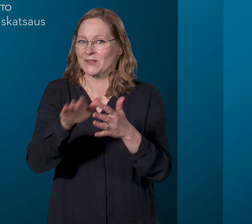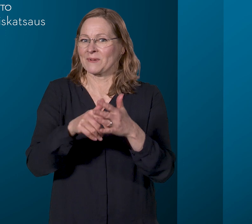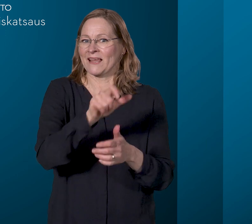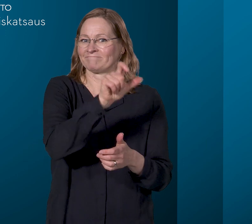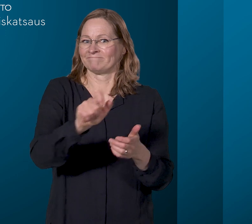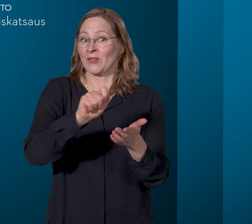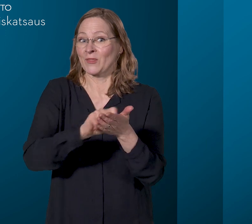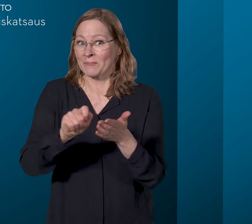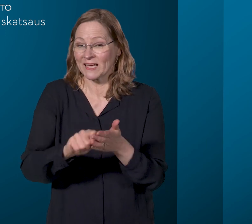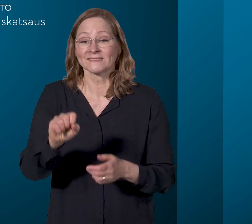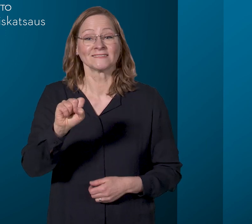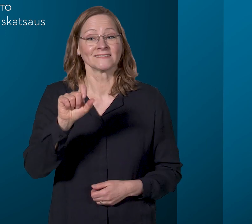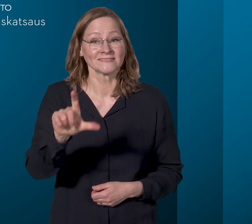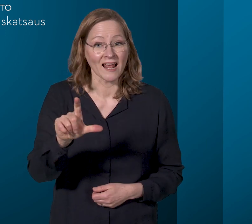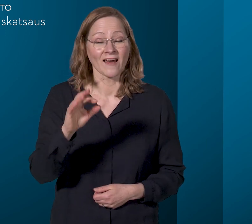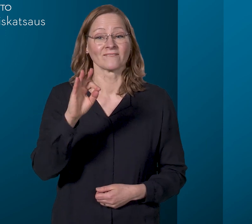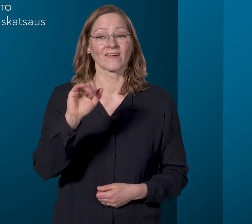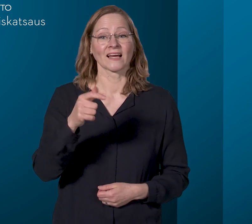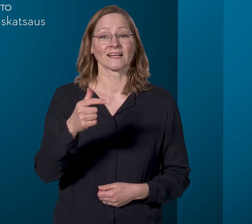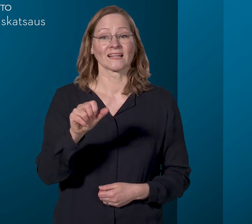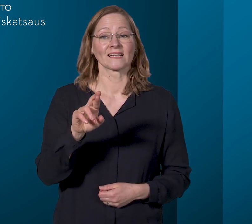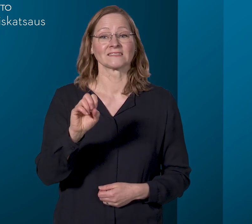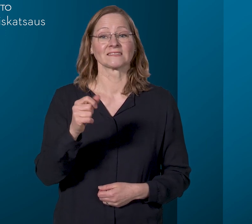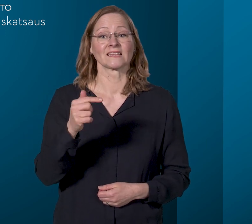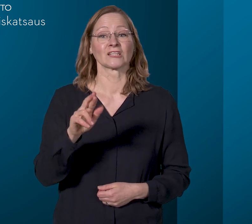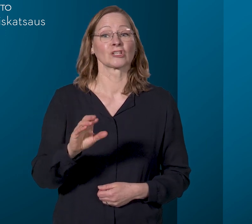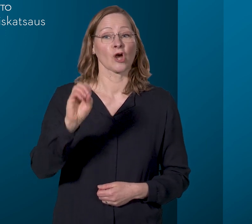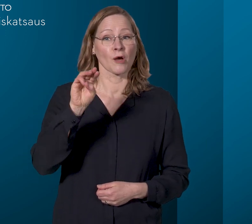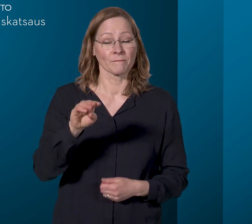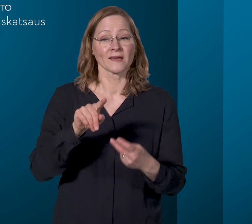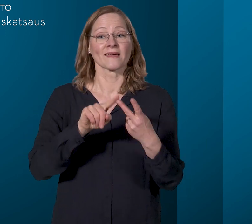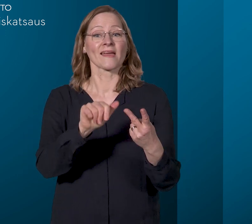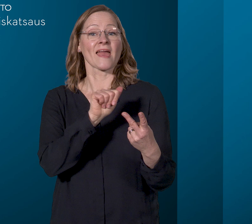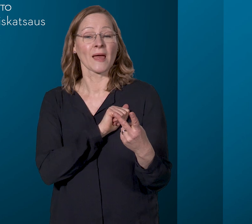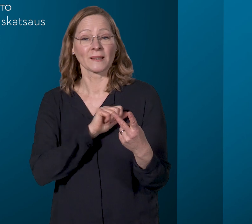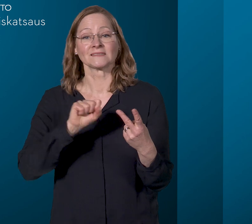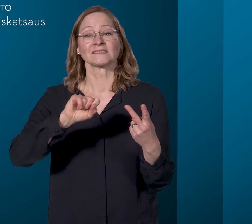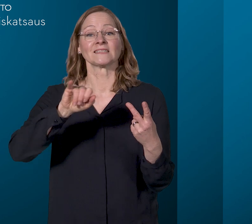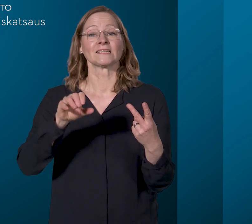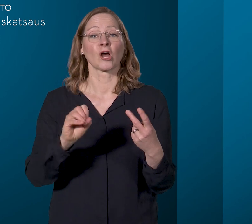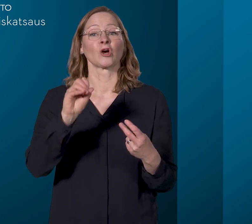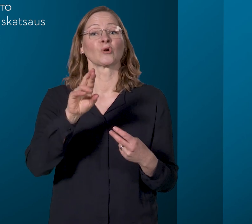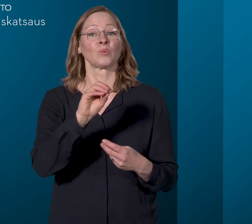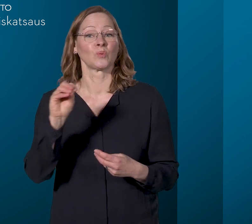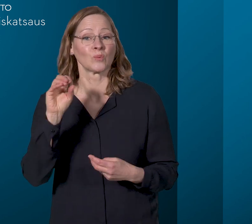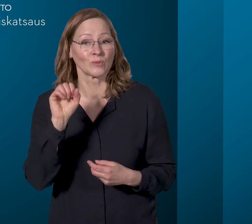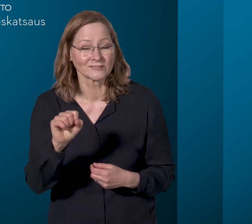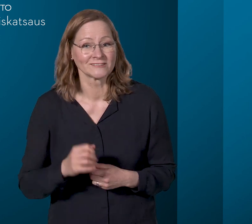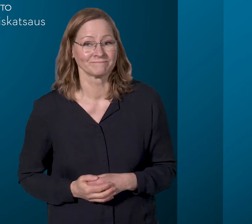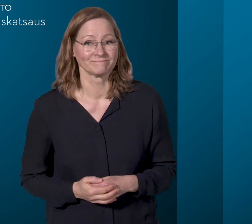viittomakielisiltä toimittajilta Salla Fagerströmiltä ja Anne Sjöroosilta.